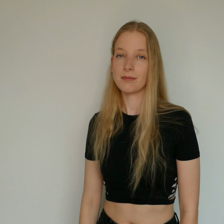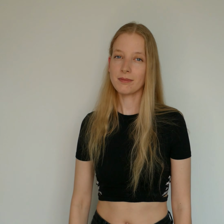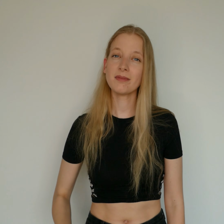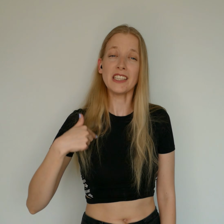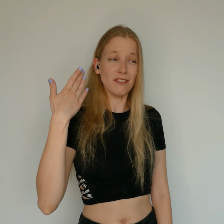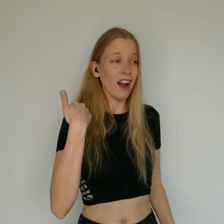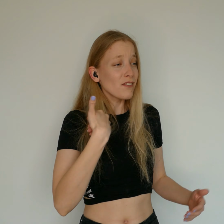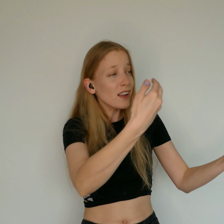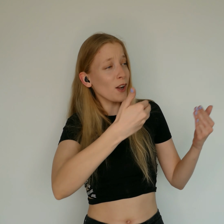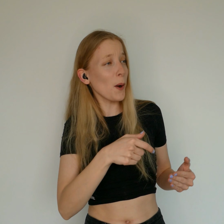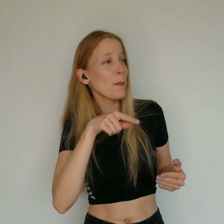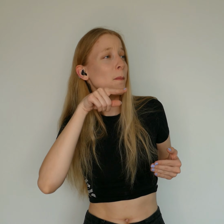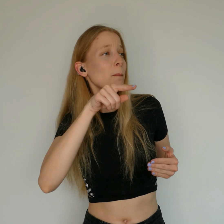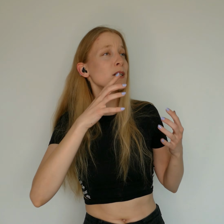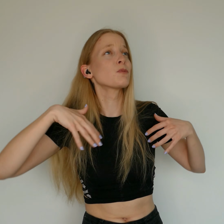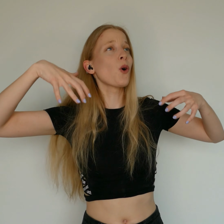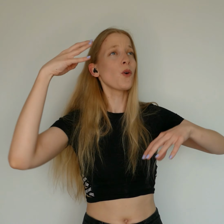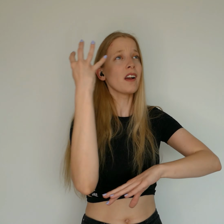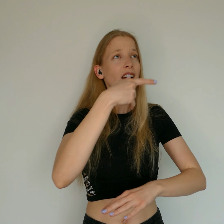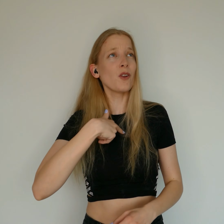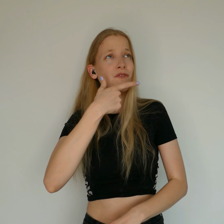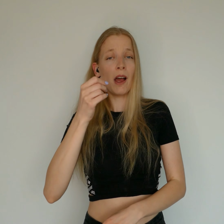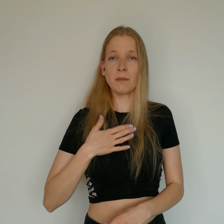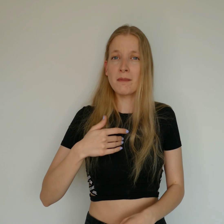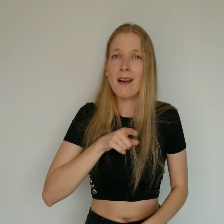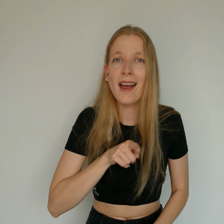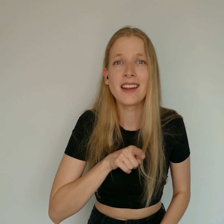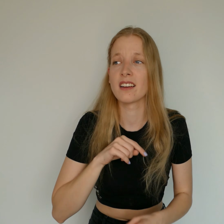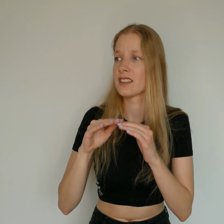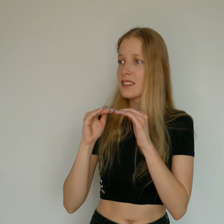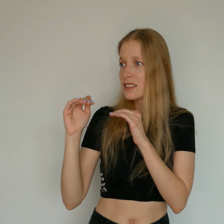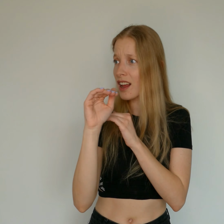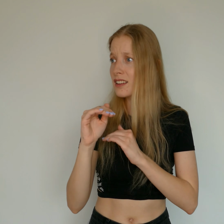Ich war willkommen im Dschungel Und fremd im eigenen Land